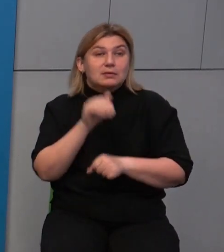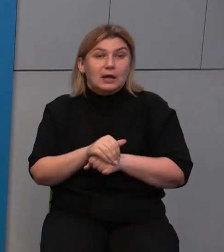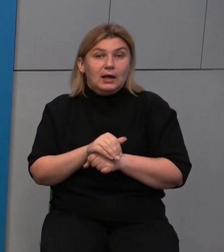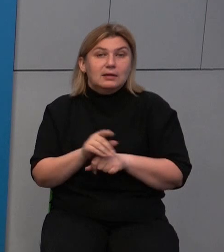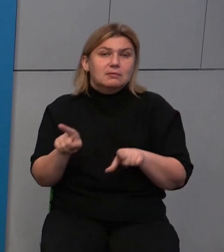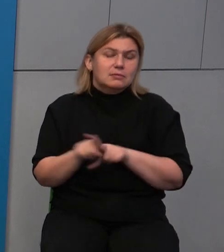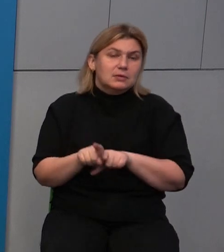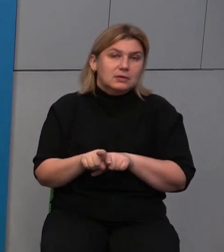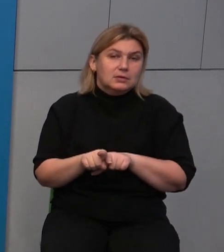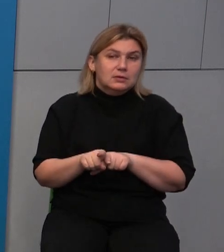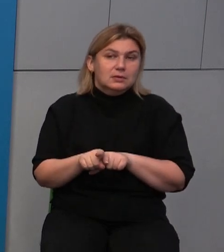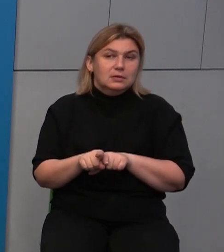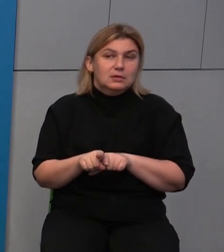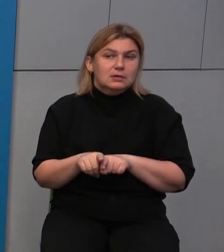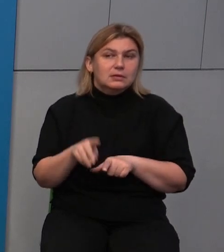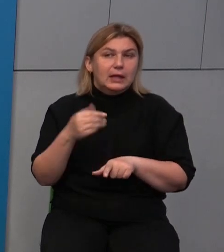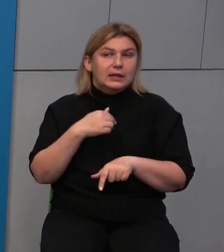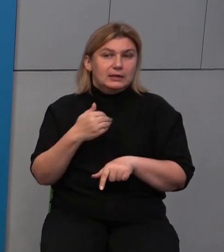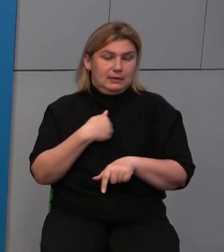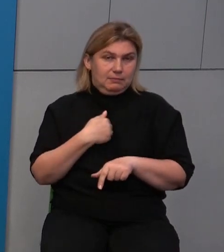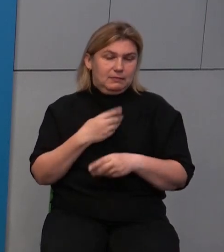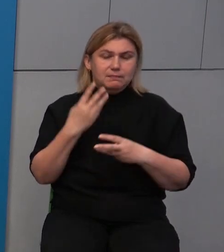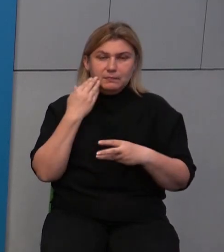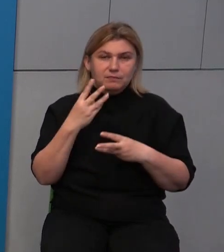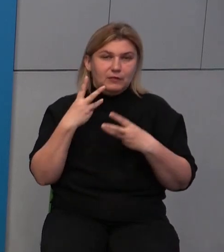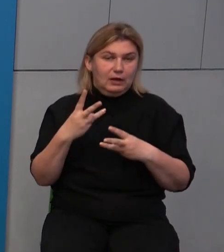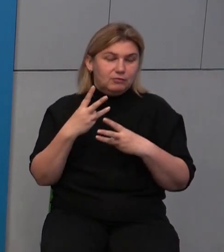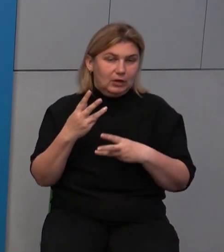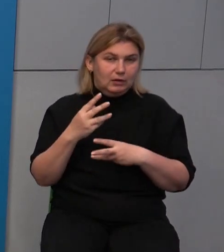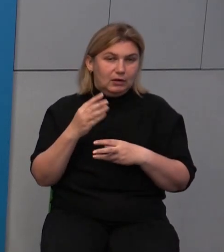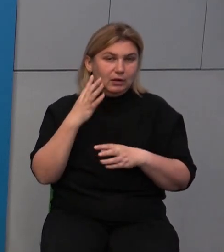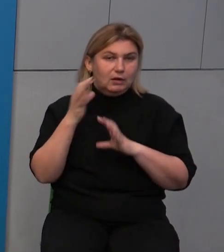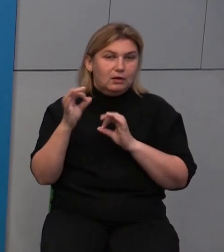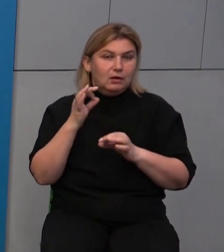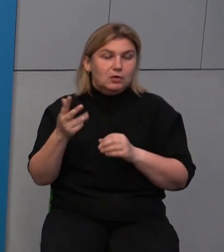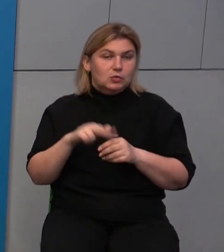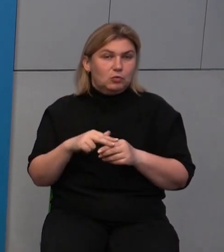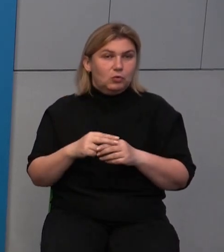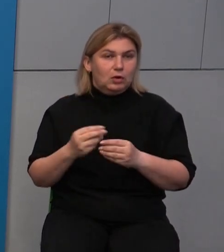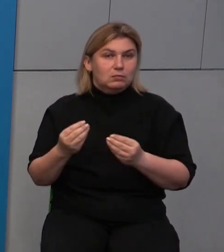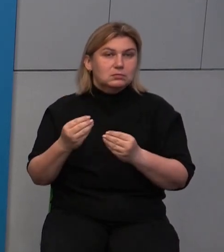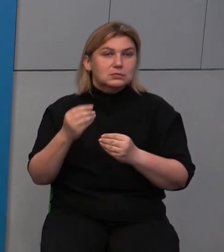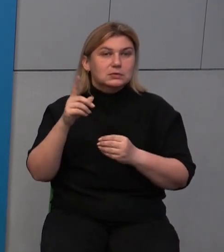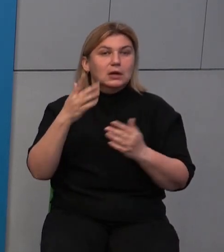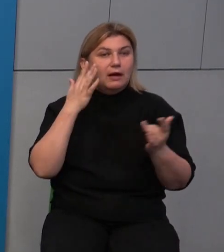Dla mnie to jest niezwykle istotna informacja po prostu, która płynie ze świata fikcji spekulatywnej.